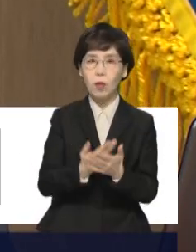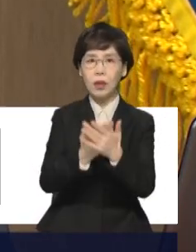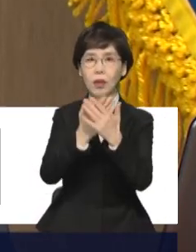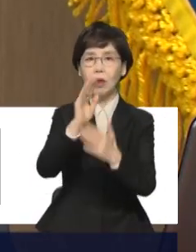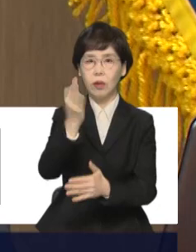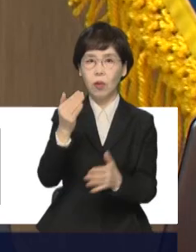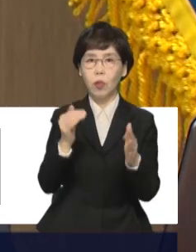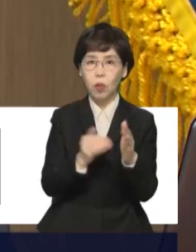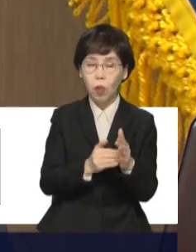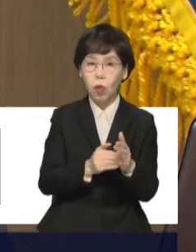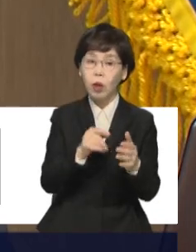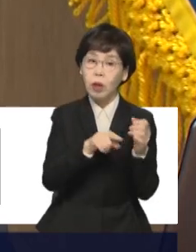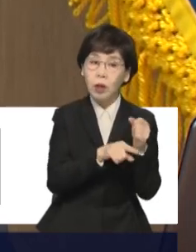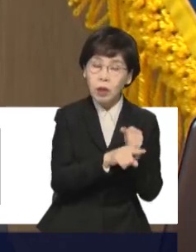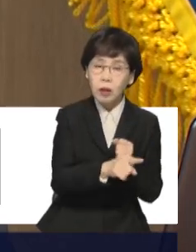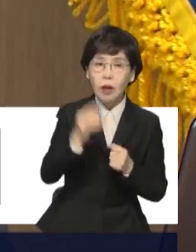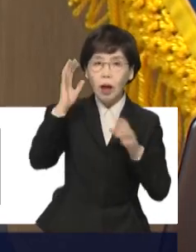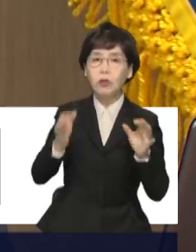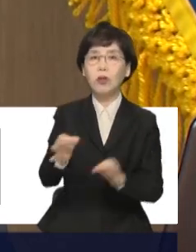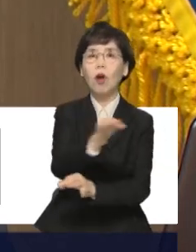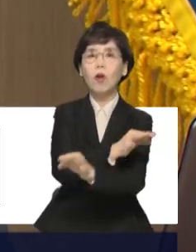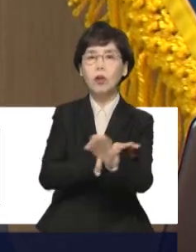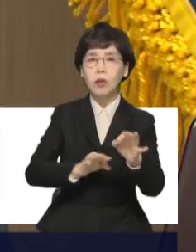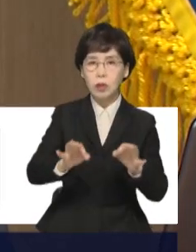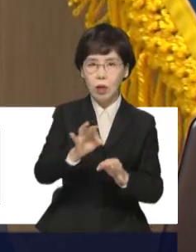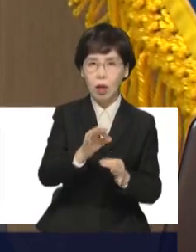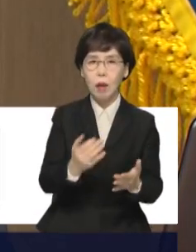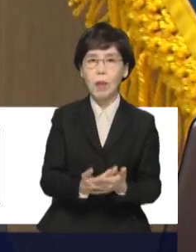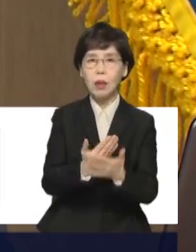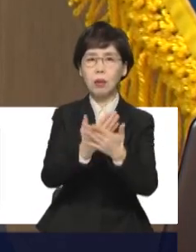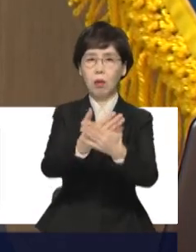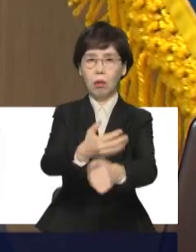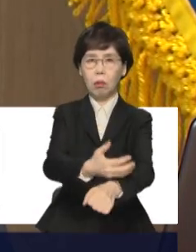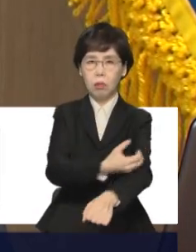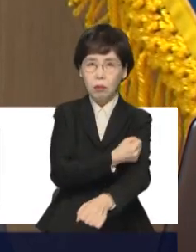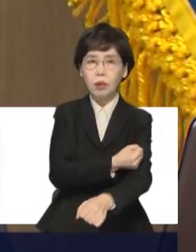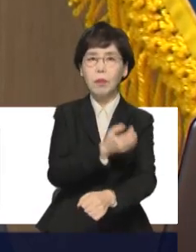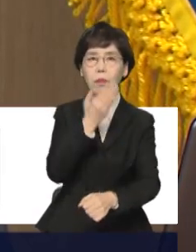이는 한국 경제의 눈부신 발전을 가능케하는 원동력이 됐습니다.